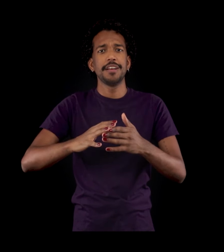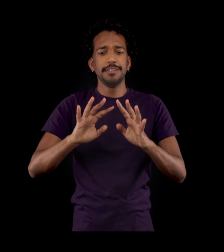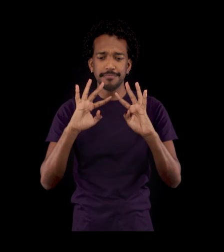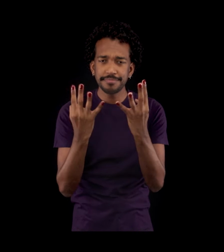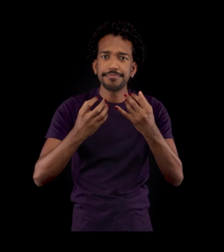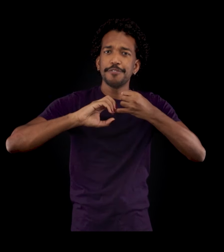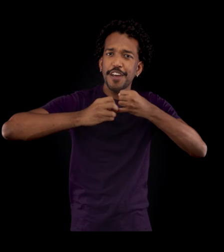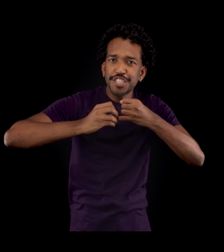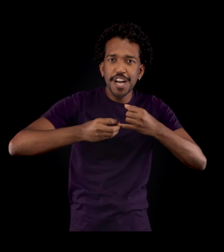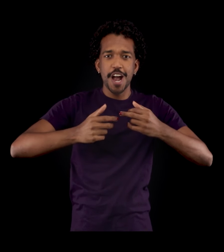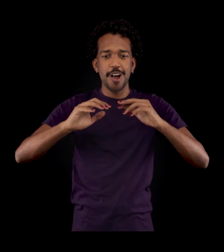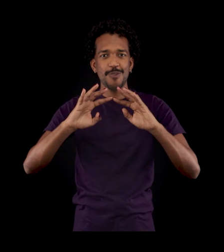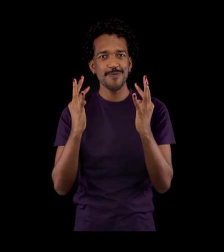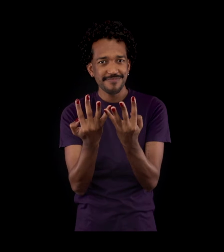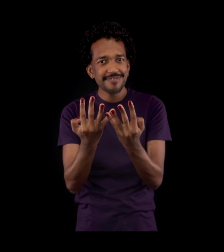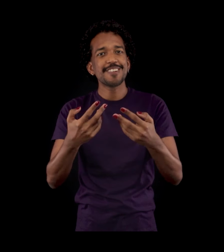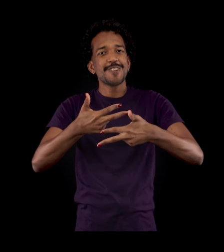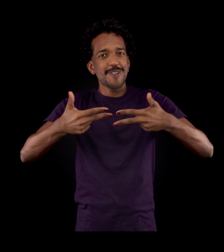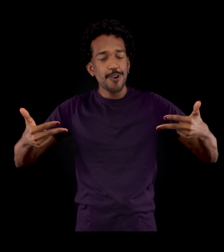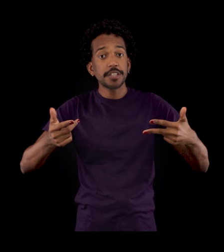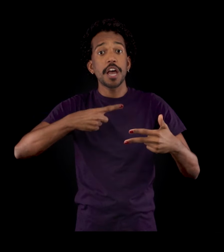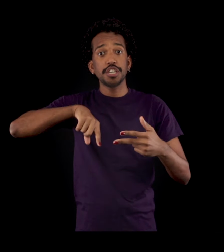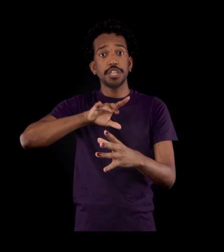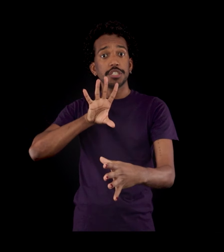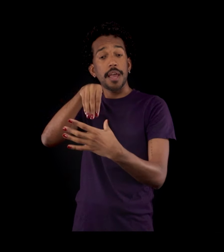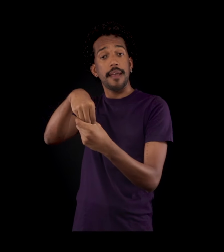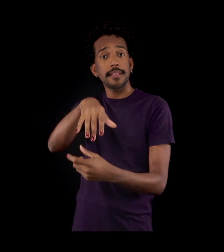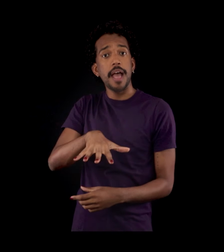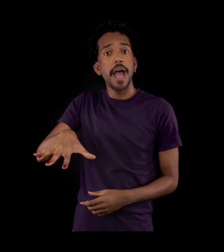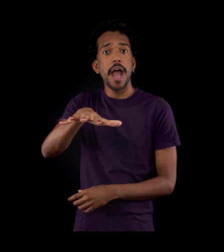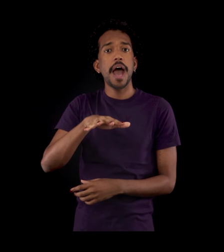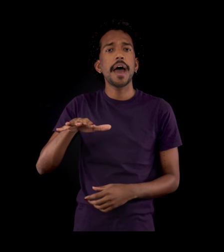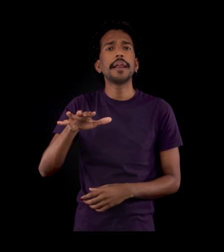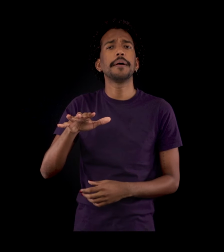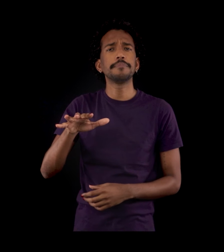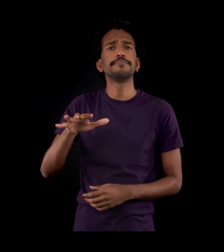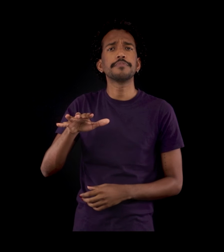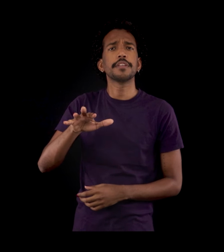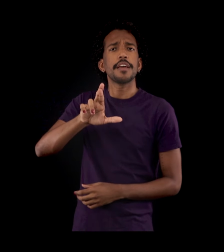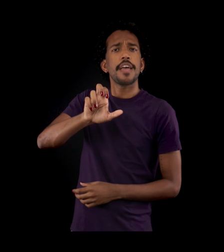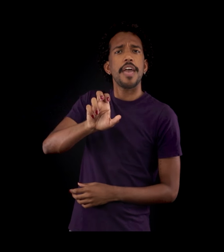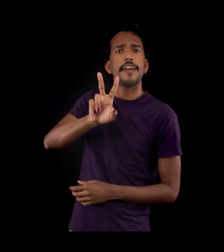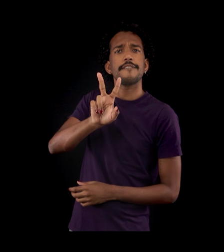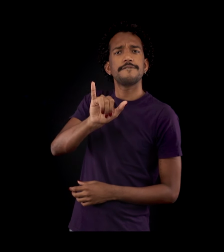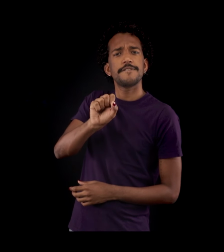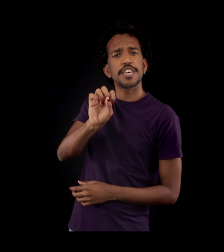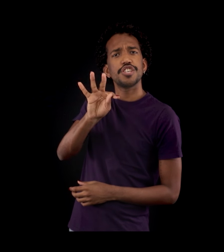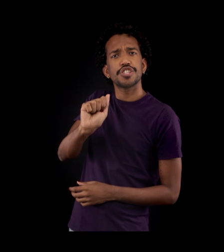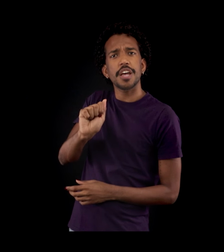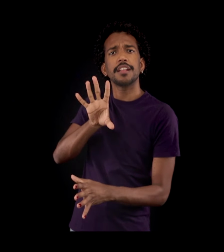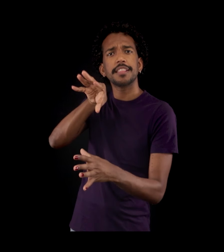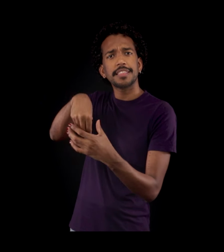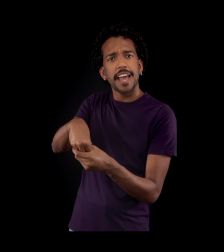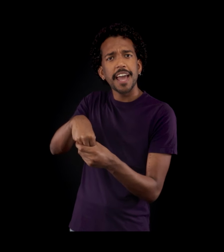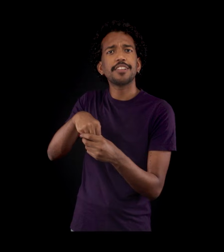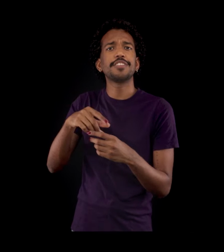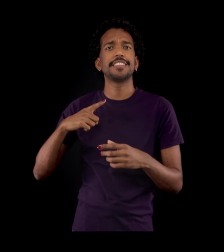tudo isso passei por eles. Depois quando a gente entra naquela coisa da revista, aqueles biquínis com aquele rabão,